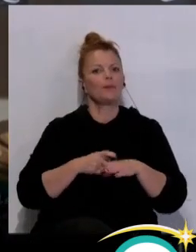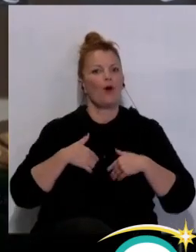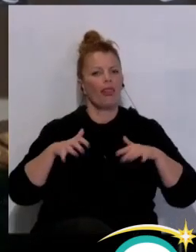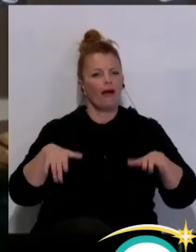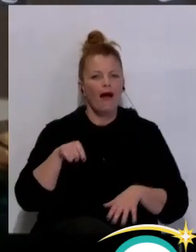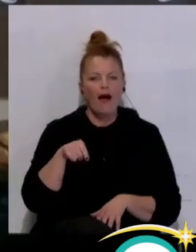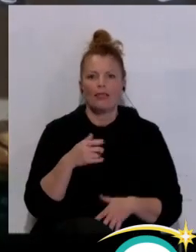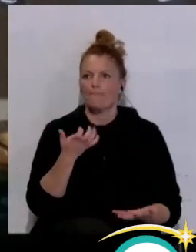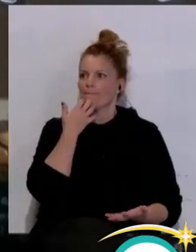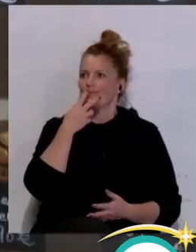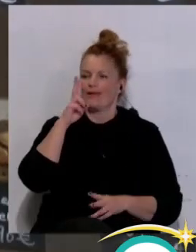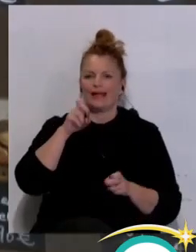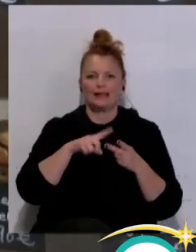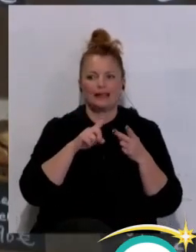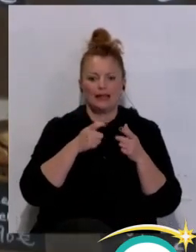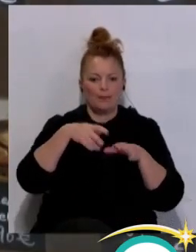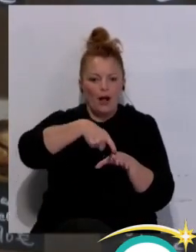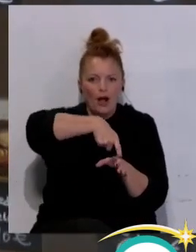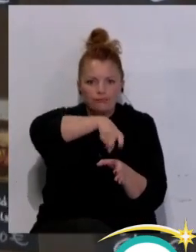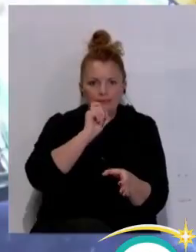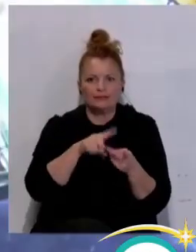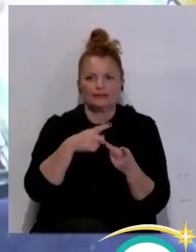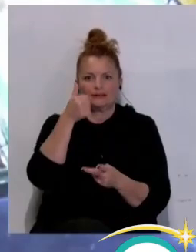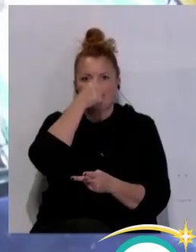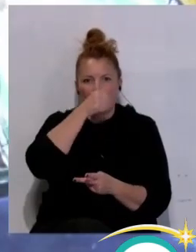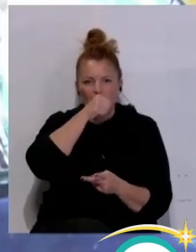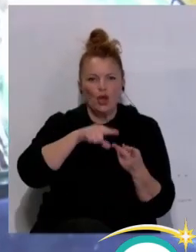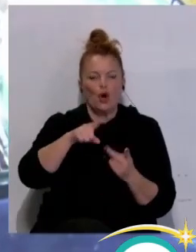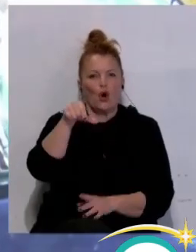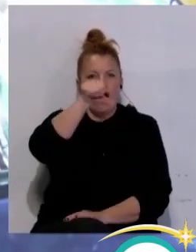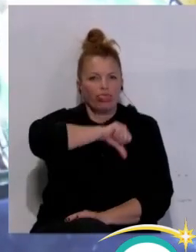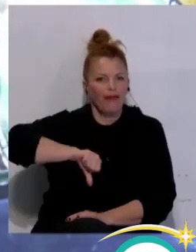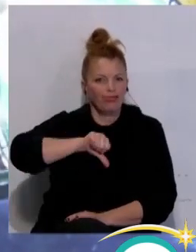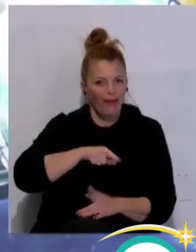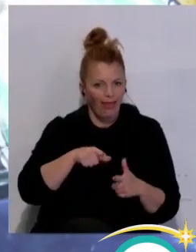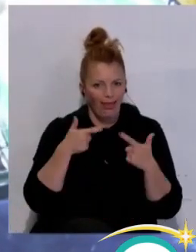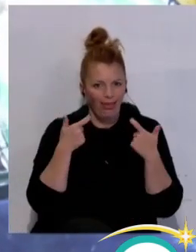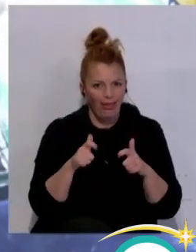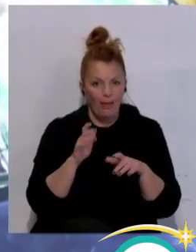todo lo que es las conservas aceite vino eh eh Para que sobre todo el cliente local